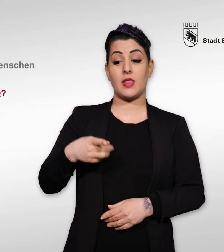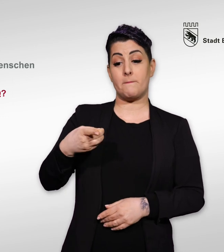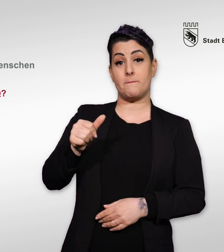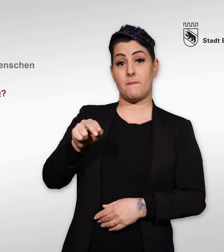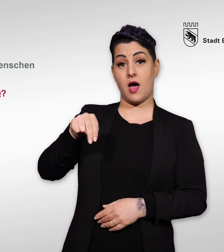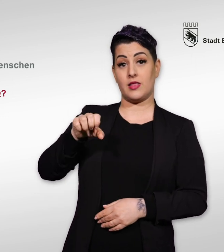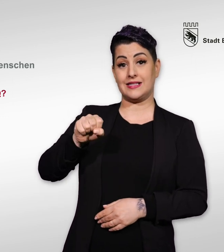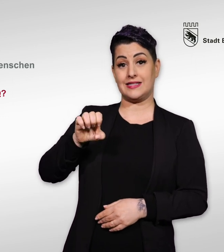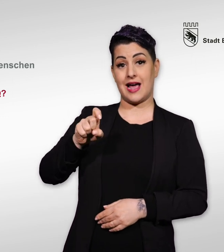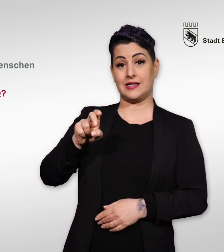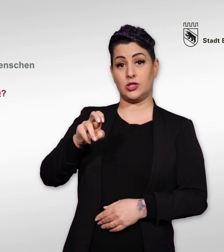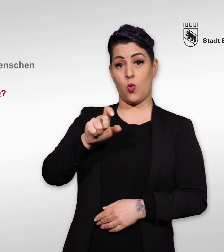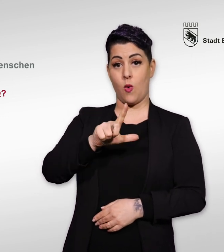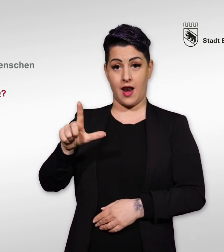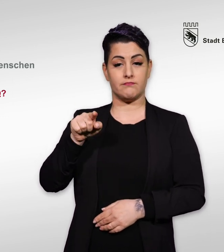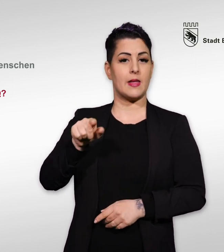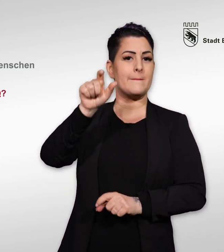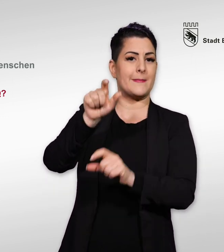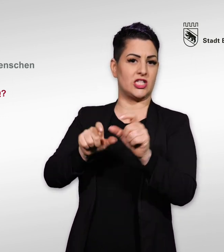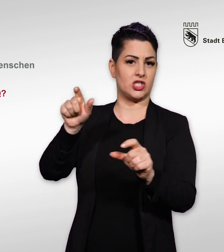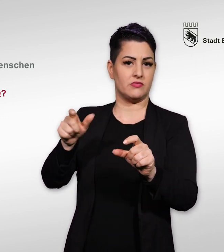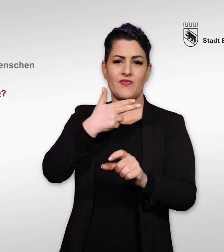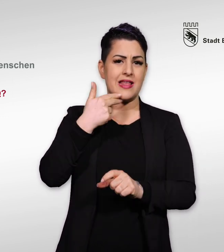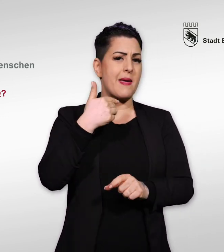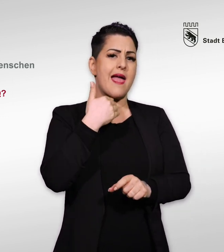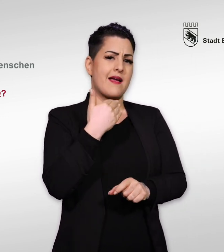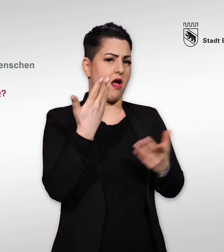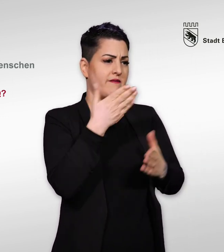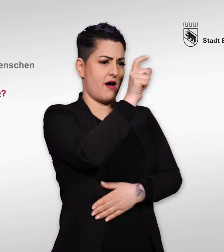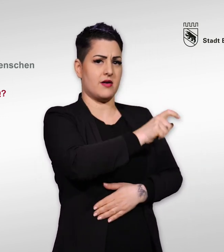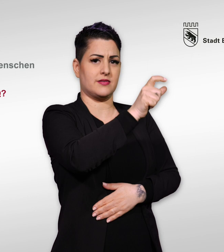Pansexuelle Menschen verlieben sich in einen Menschen unabhängig